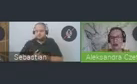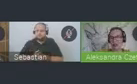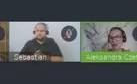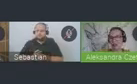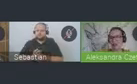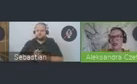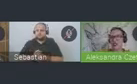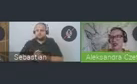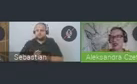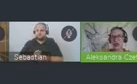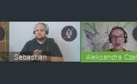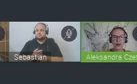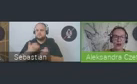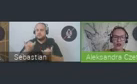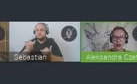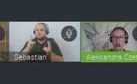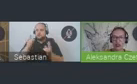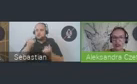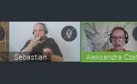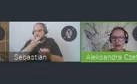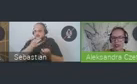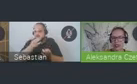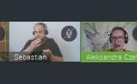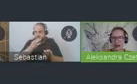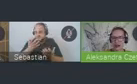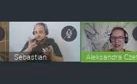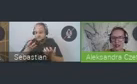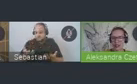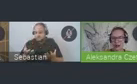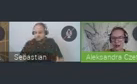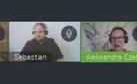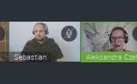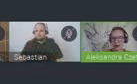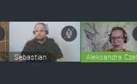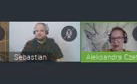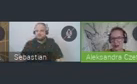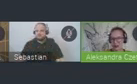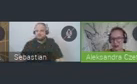Może jeszcze jakieś pytania merytoryczne do Moniki? Jeszcze mamy cztery minutki.